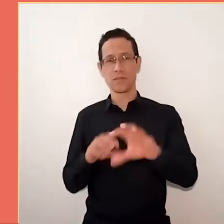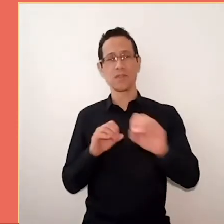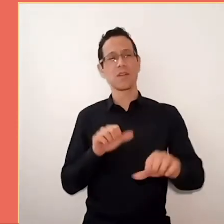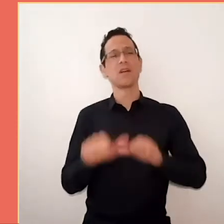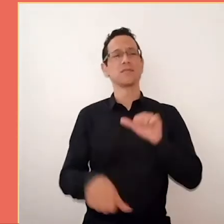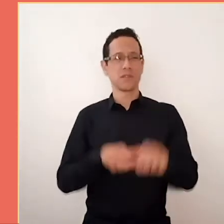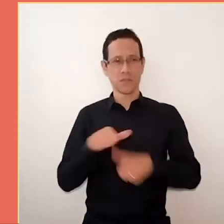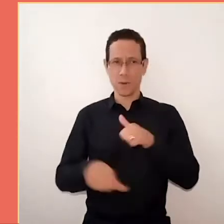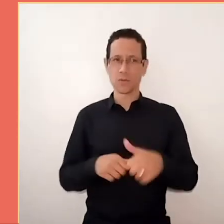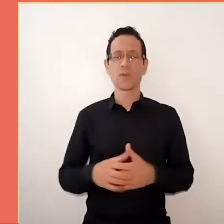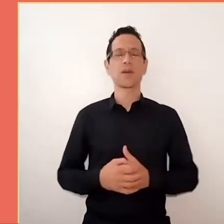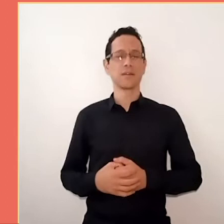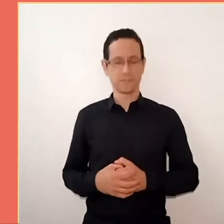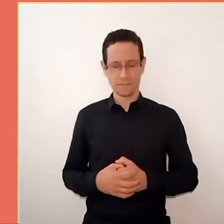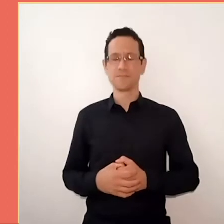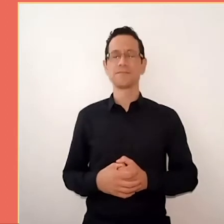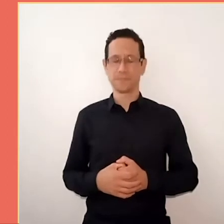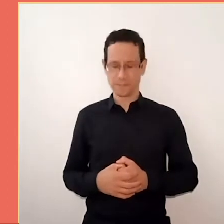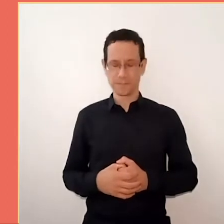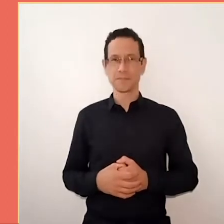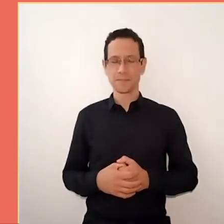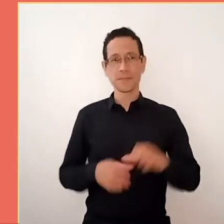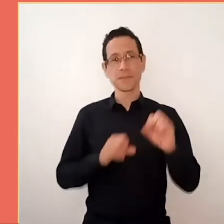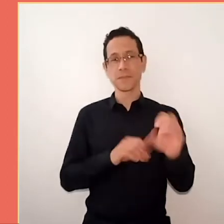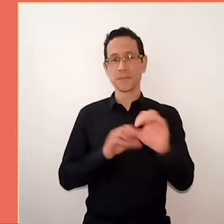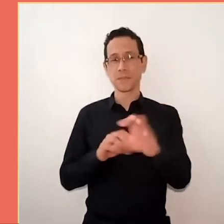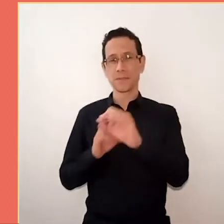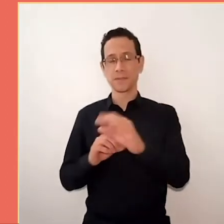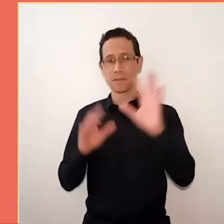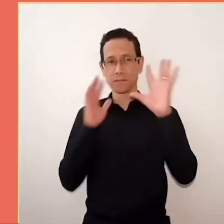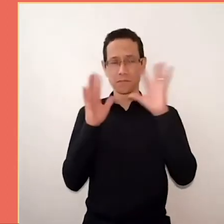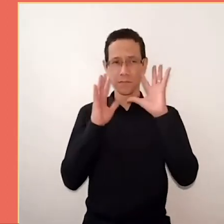seja uma educação com pensamento mais rural, lá no interior da Paraíba